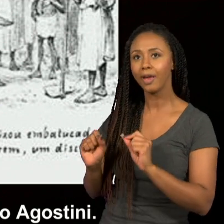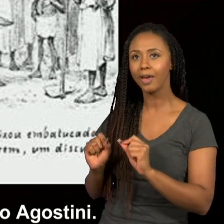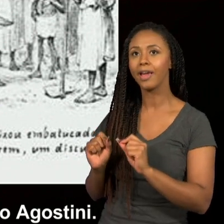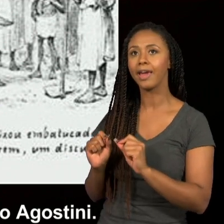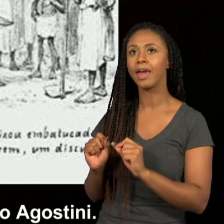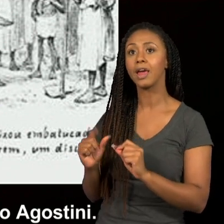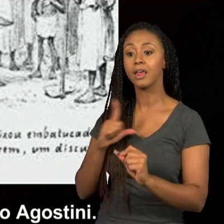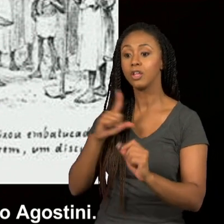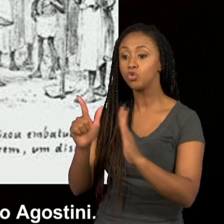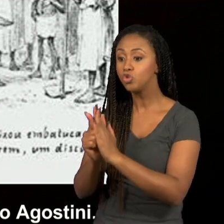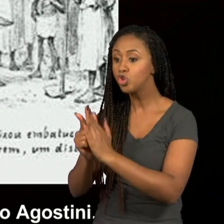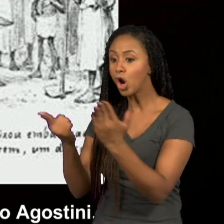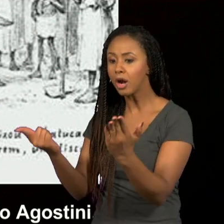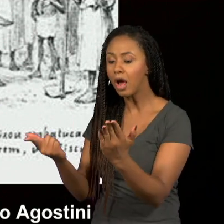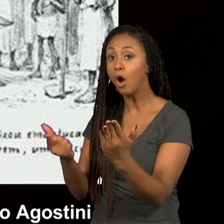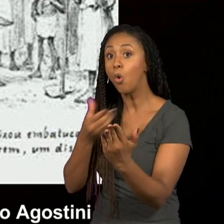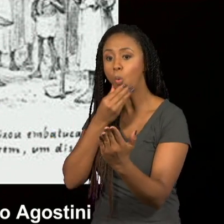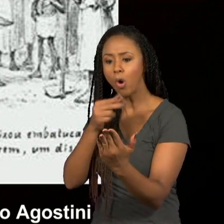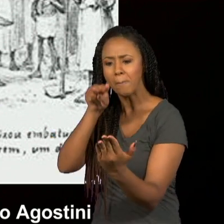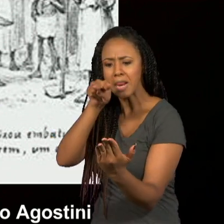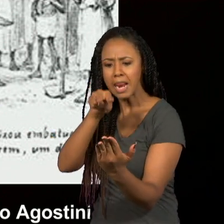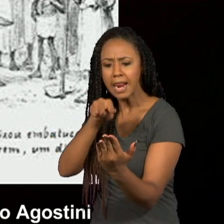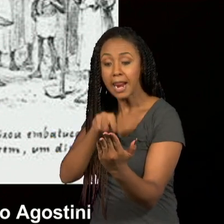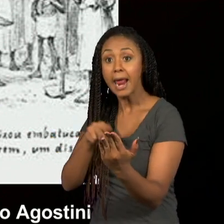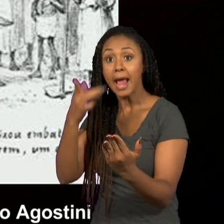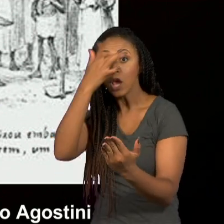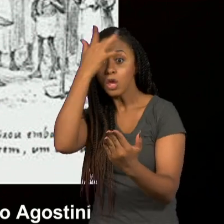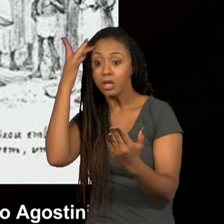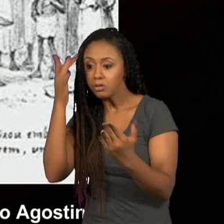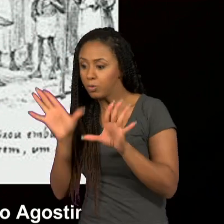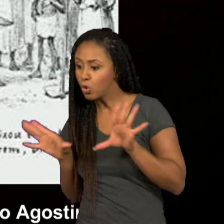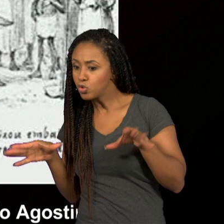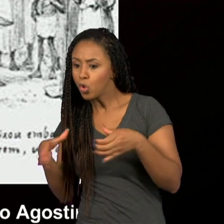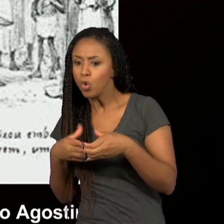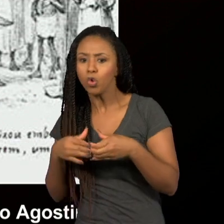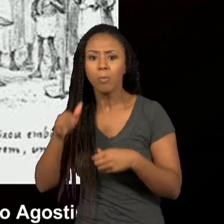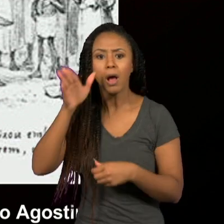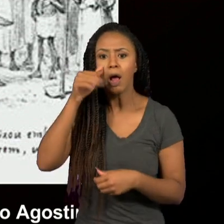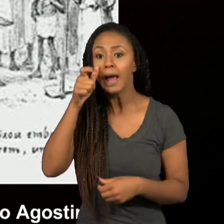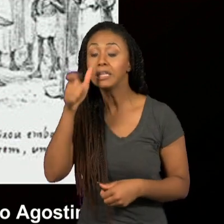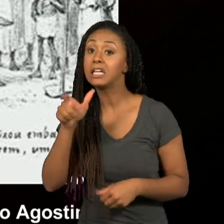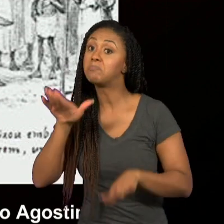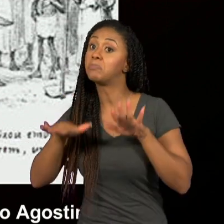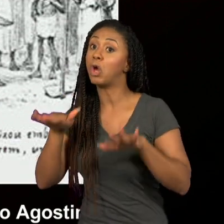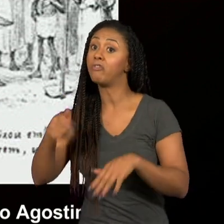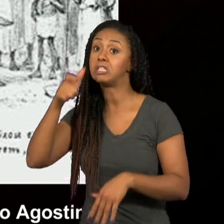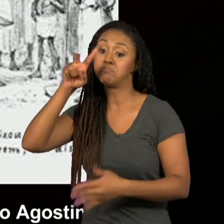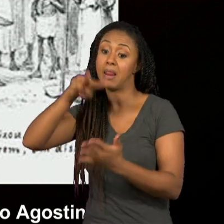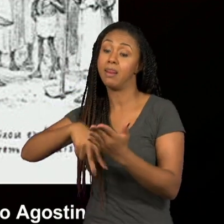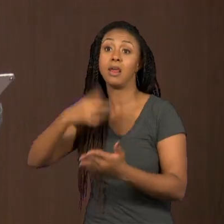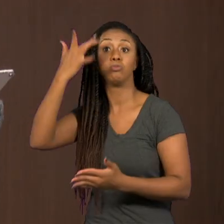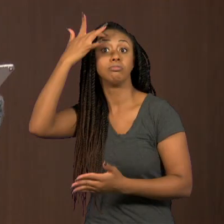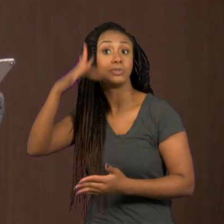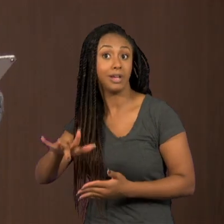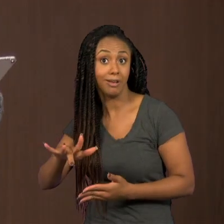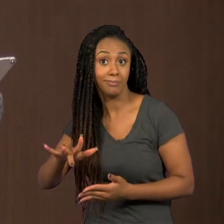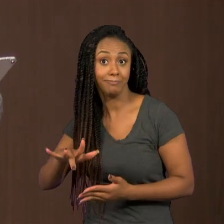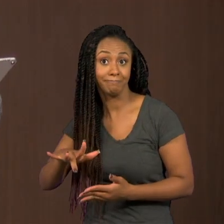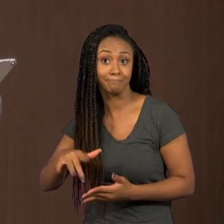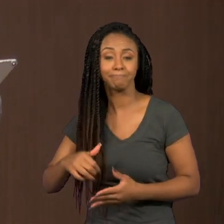INTERESSE POR PARTE DOS DEMAIS ESCRAVIZADOS, QUE PROVAVELMENTE NÃO SABEM LER. E EXISTE UM DESCANSO